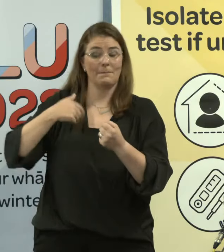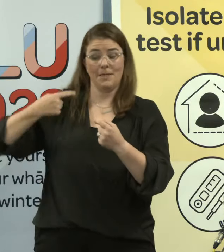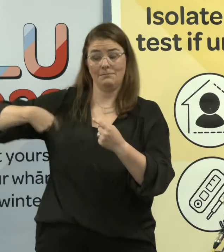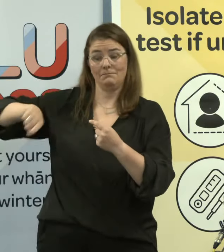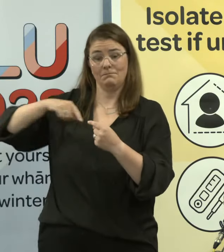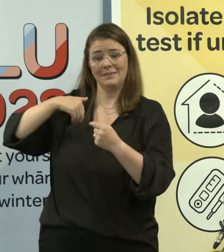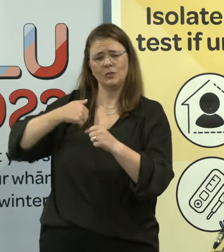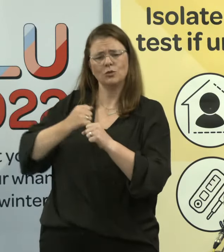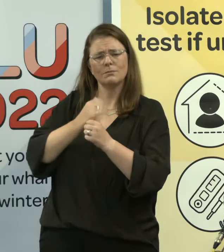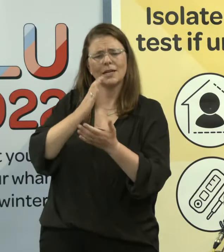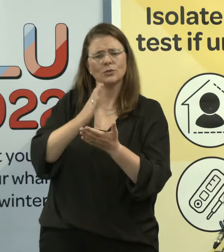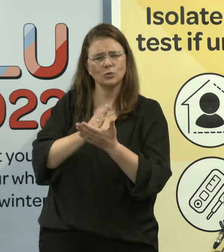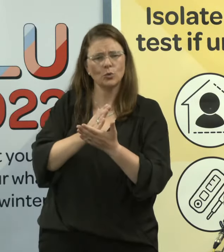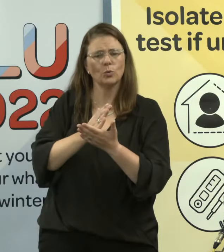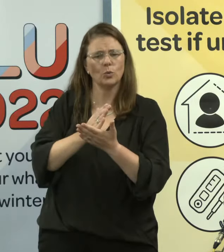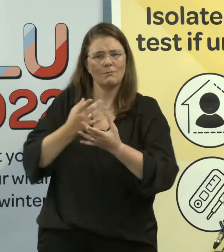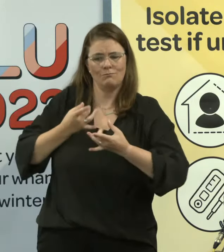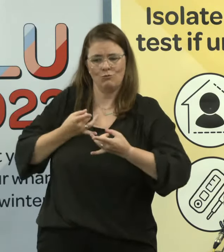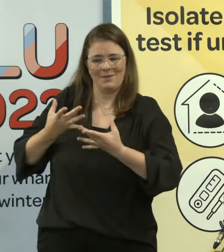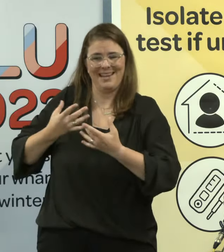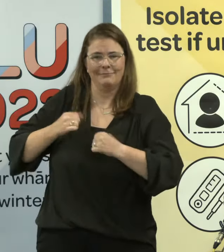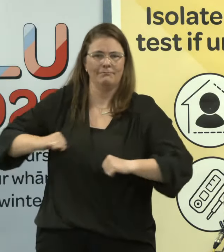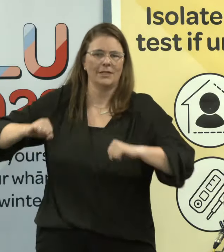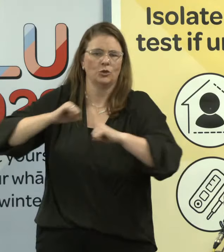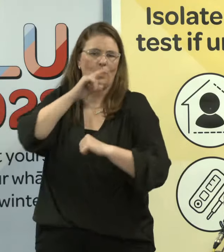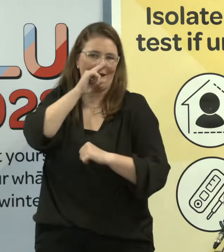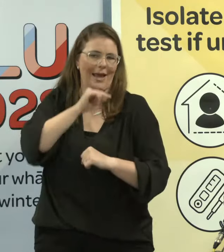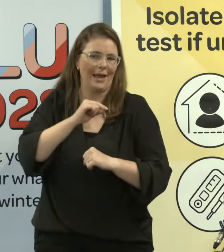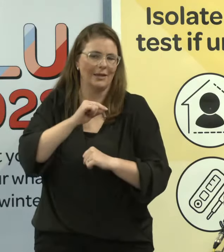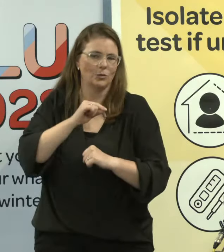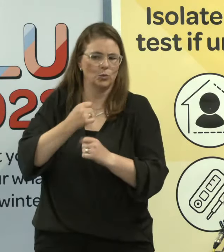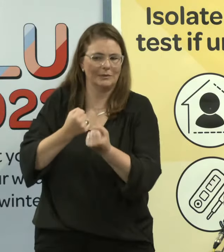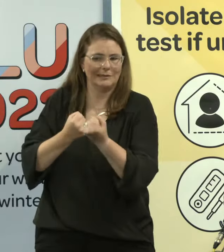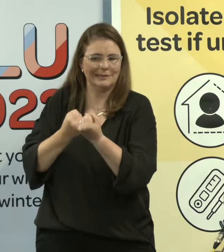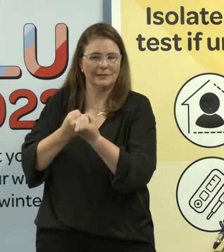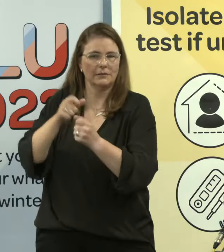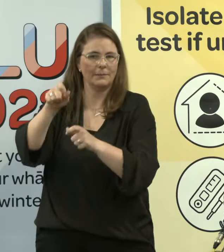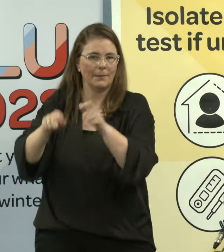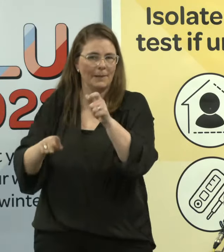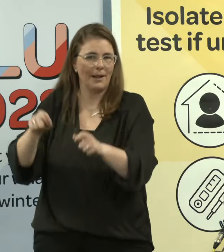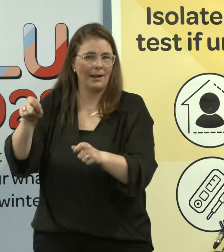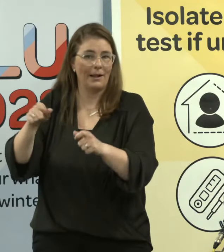tangata, mo etahi nga take, na te urupare COVID. Kua kite matou